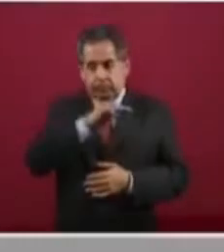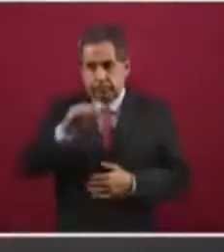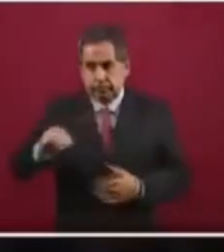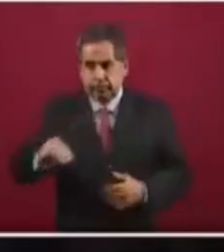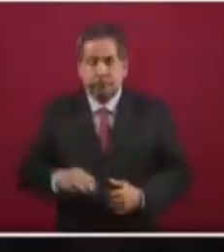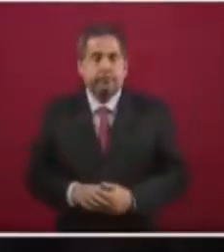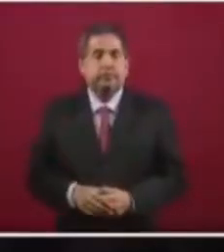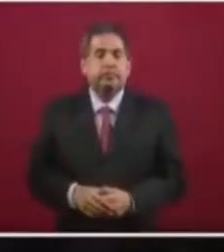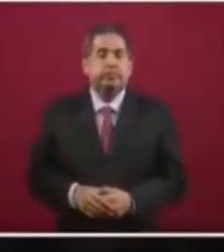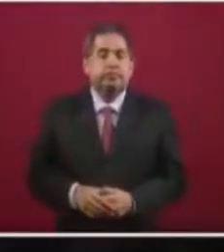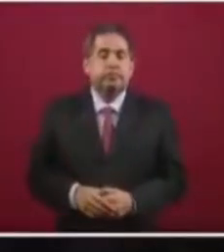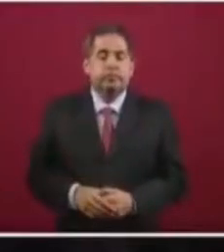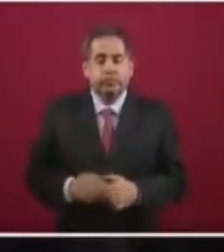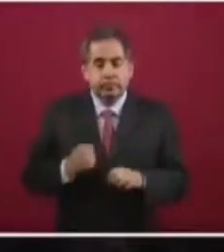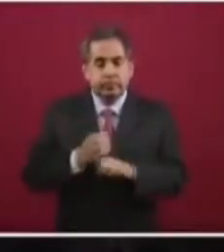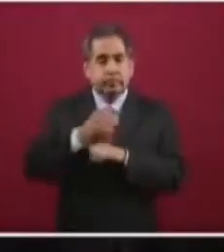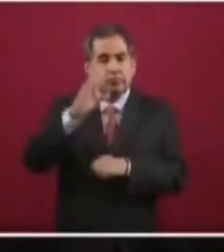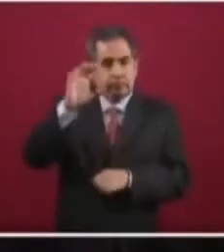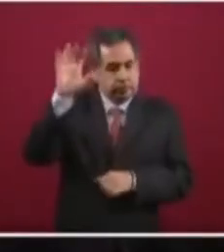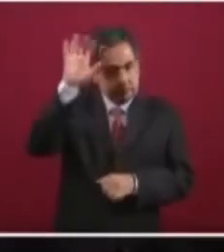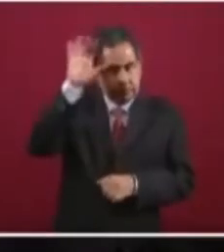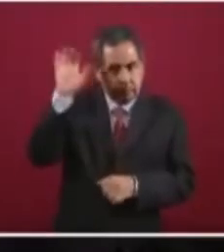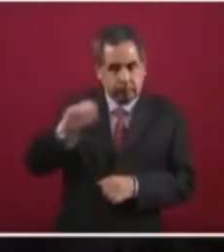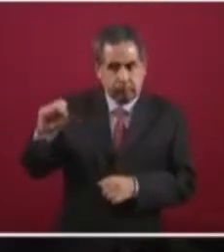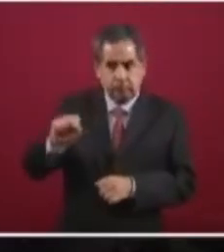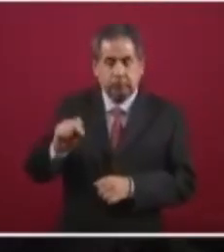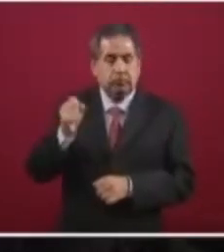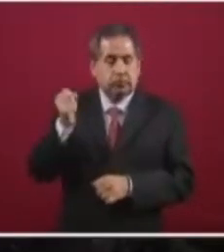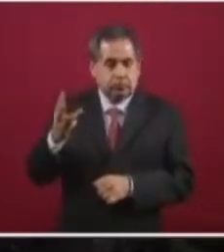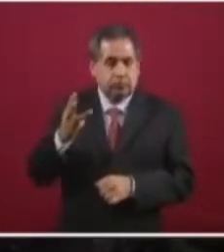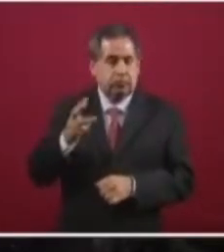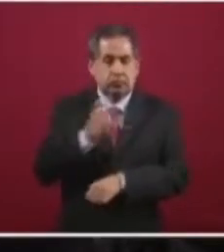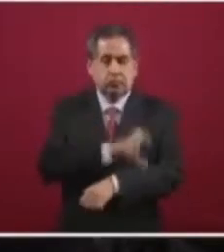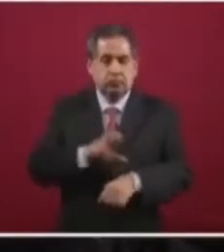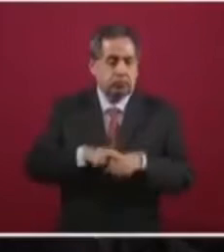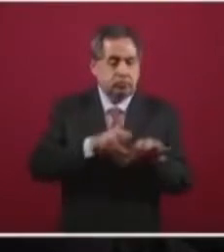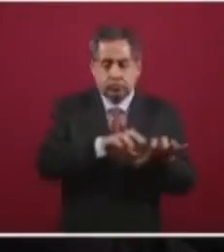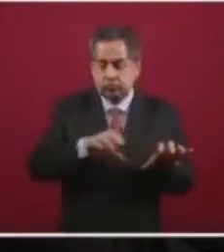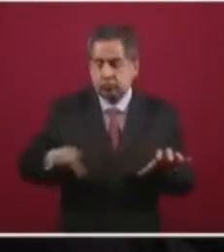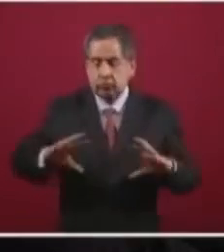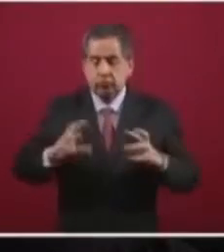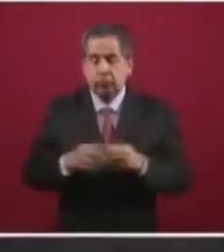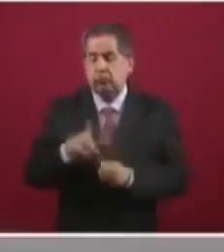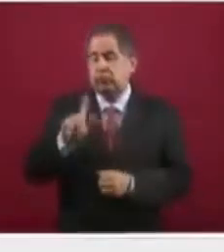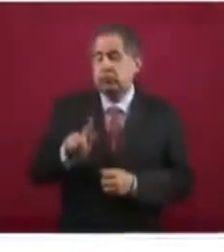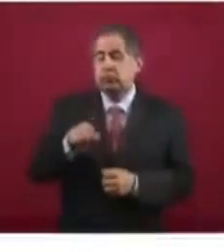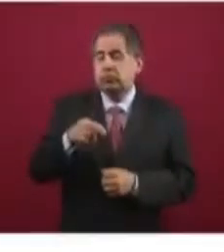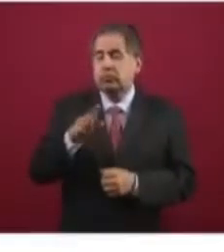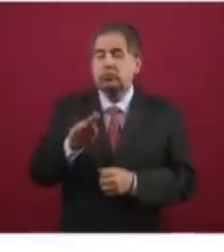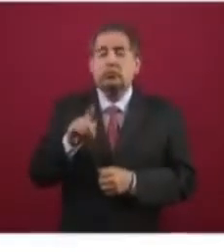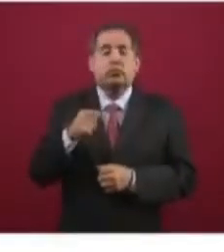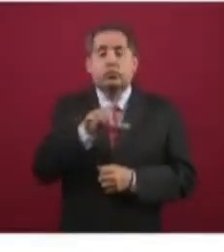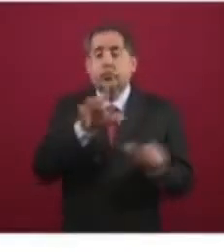El estado de Morelos tiene tres coordinaciones regionales con 791 integrantes de la Guardia